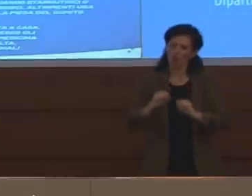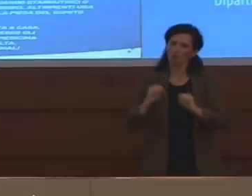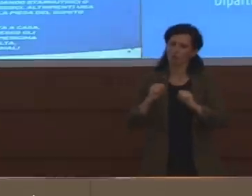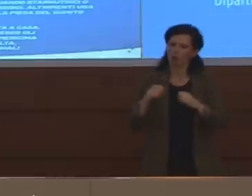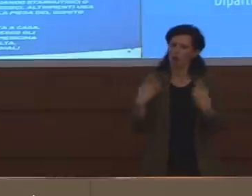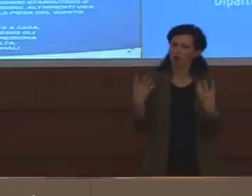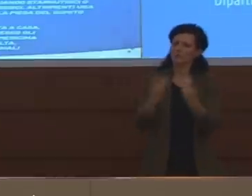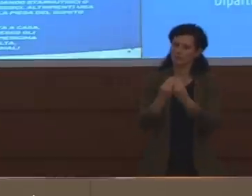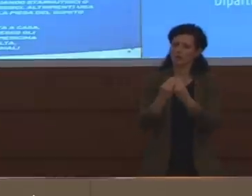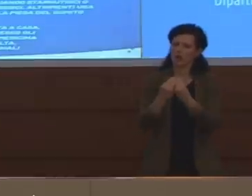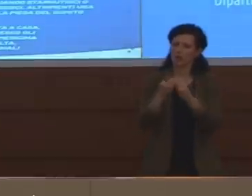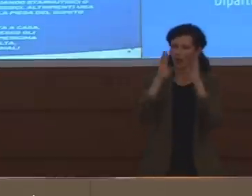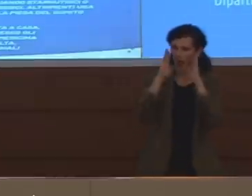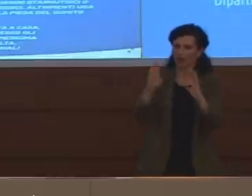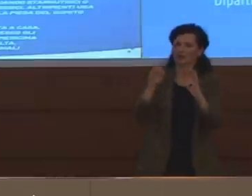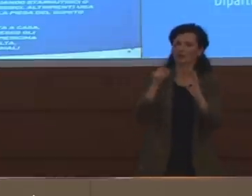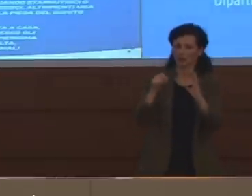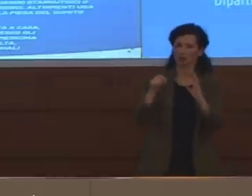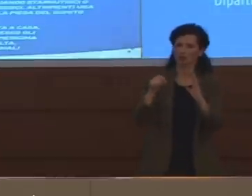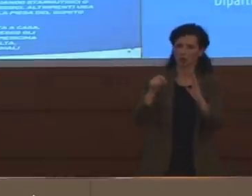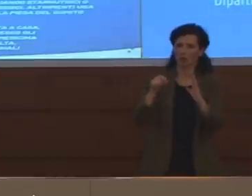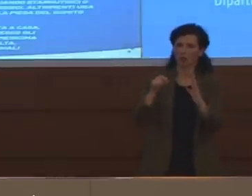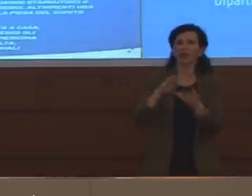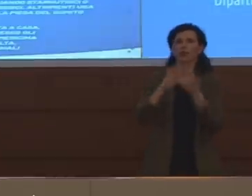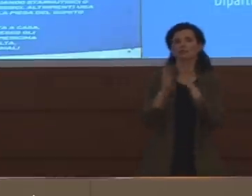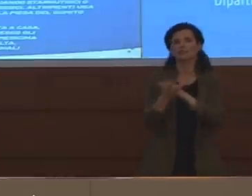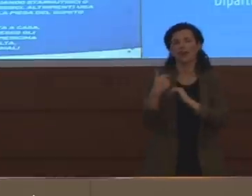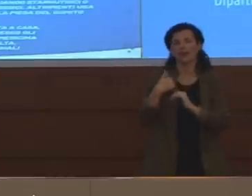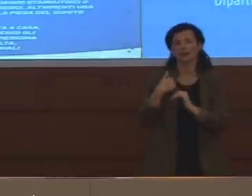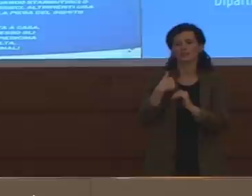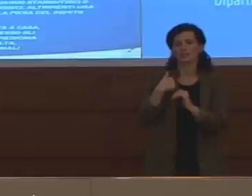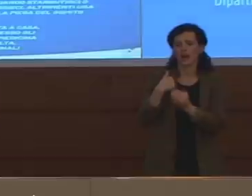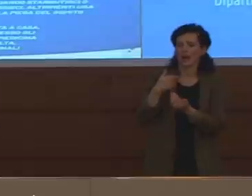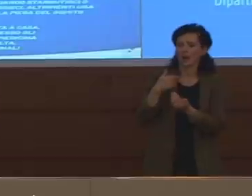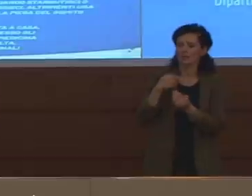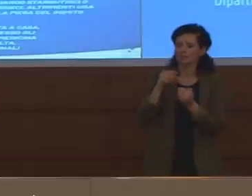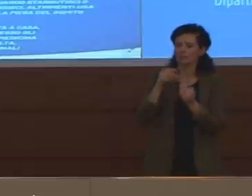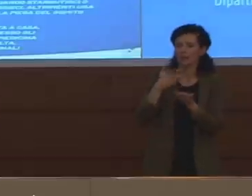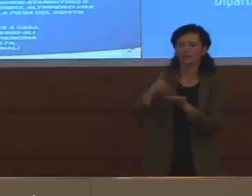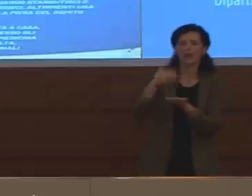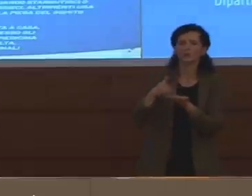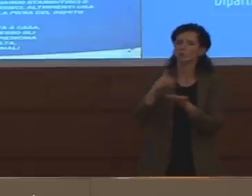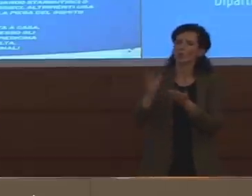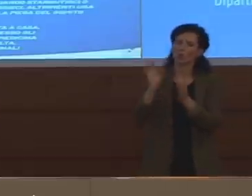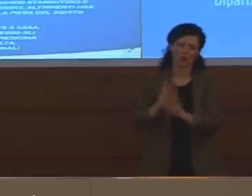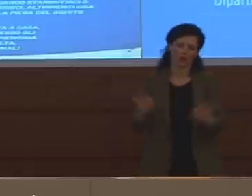attenzione, non trascurando nessun aspetto.